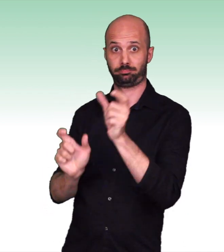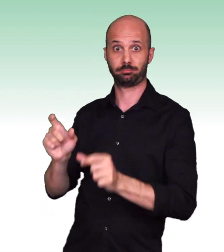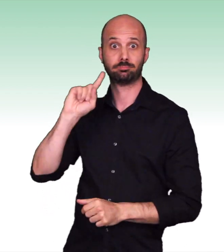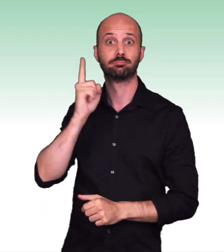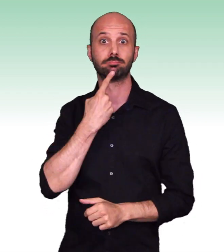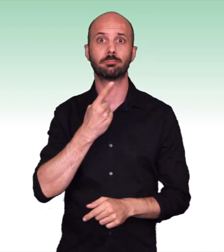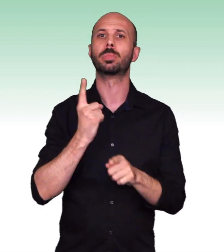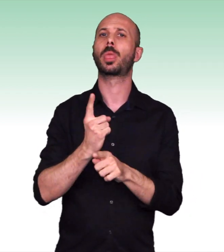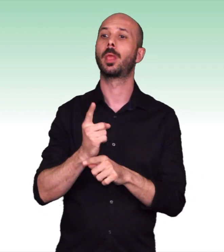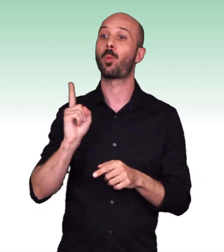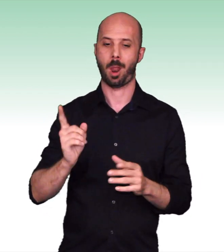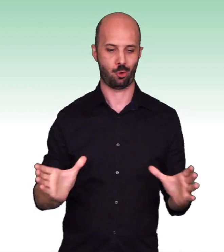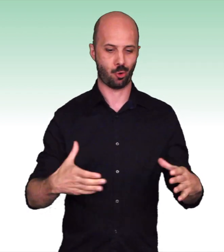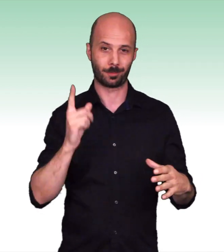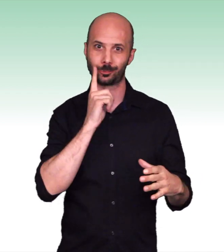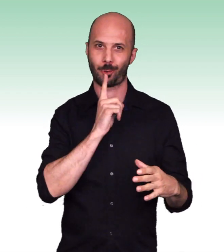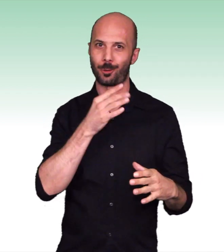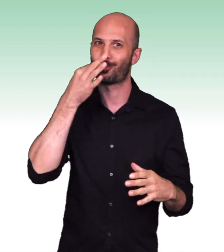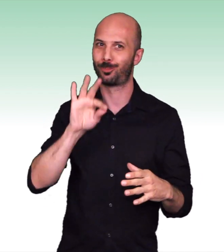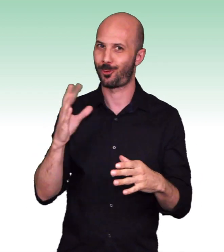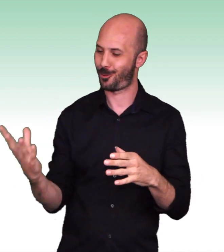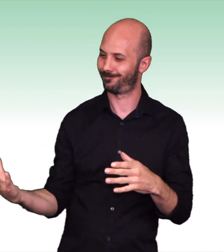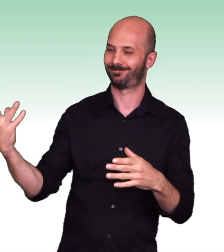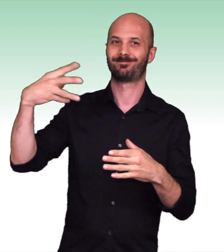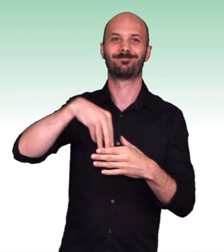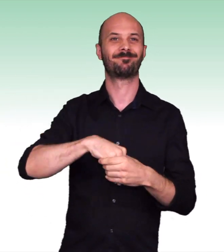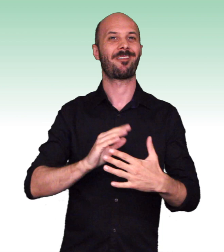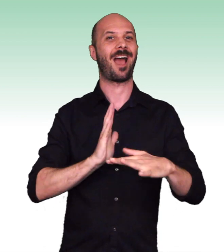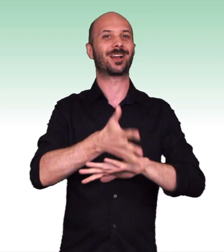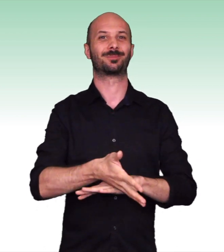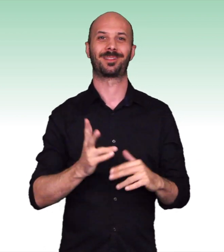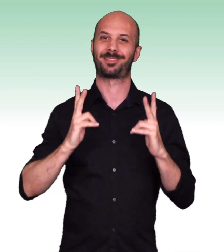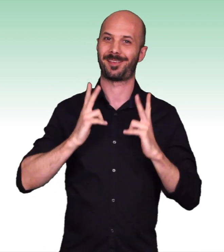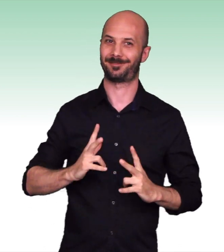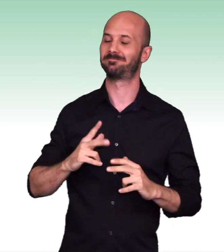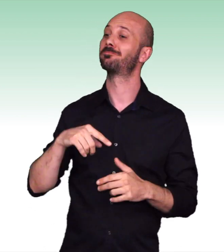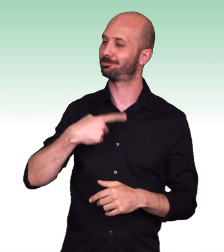I rifugiati sordi dovrebbero anche avere accesso alle comunità dei sordi nell'area in cui migrano,